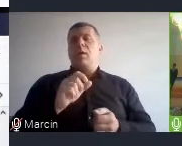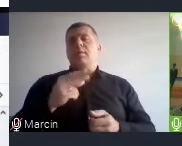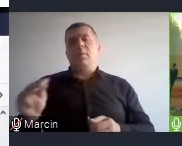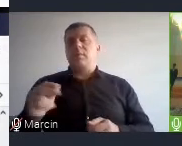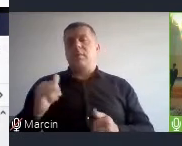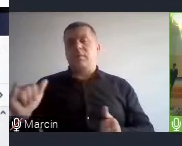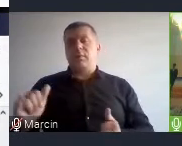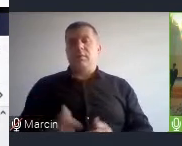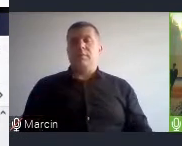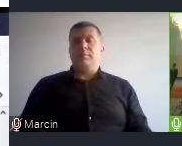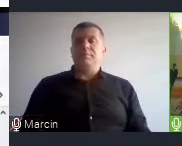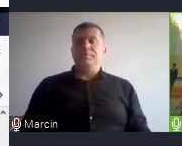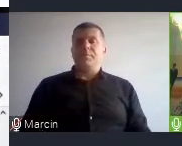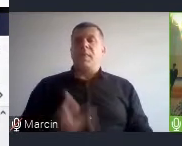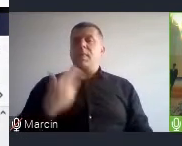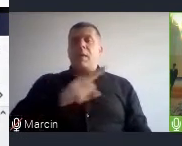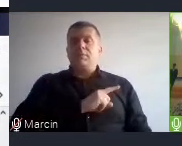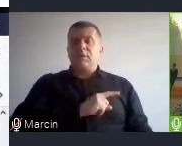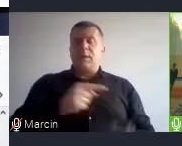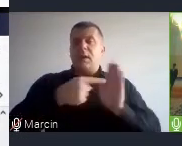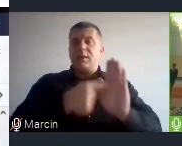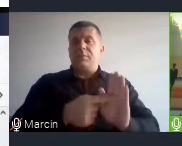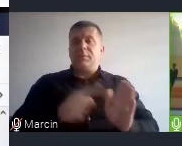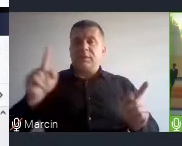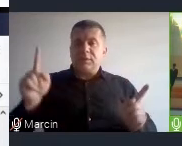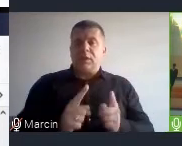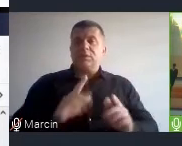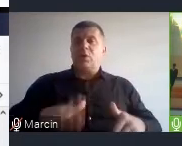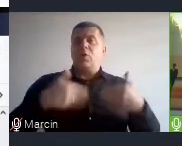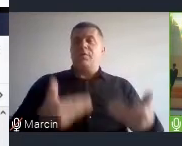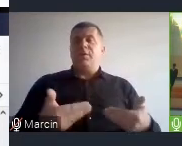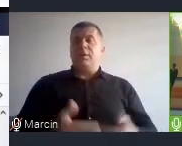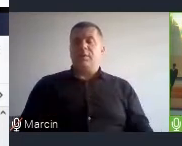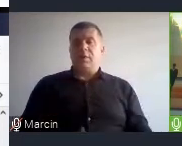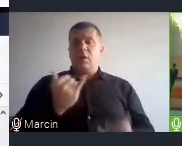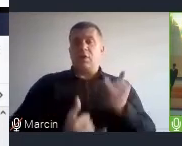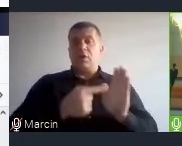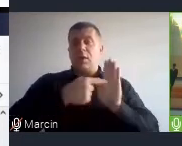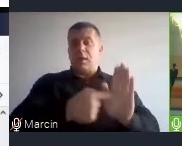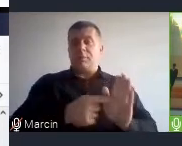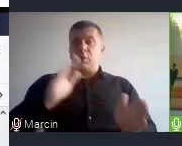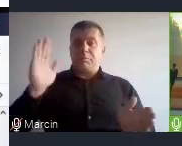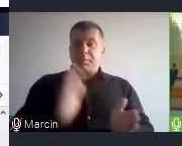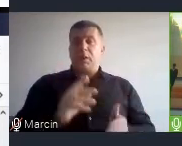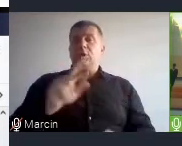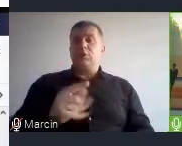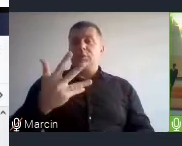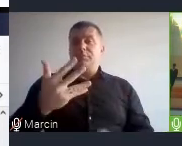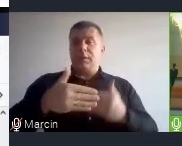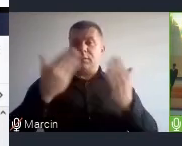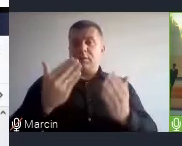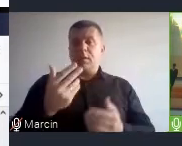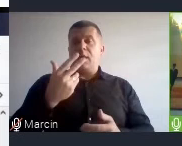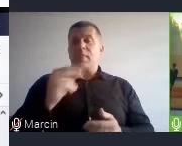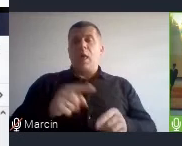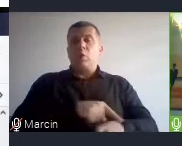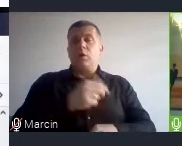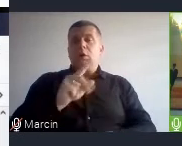Później nie przestrzeganie terminów skracania ofert. Jeśli termin jest krótszy niż pięć dni, w zasadzie nie dłuższy niż pięć dni,